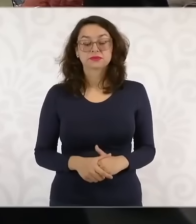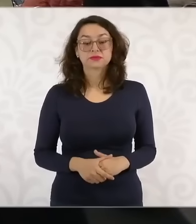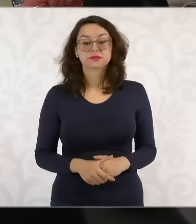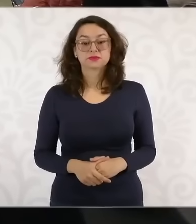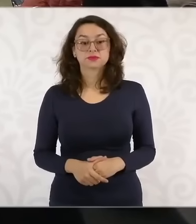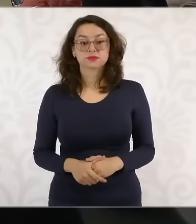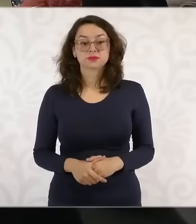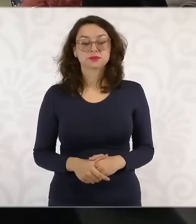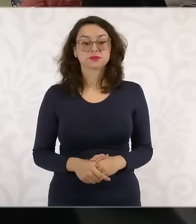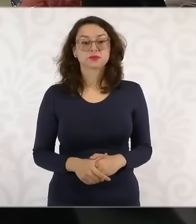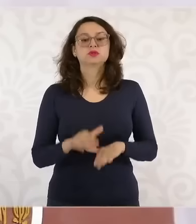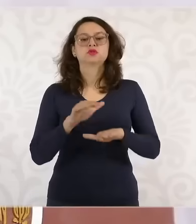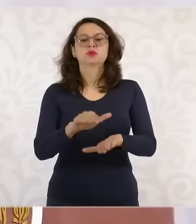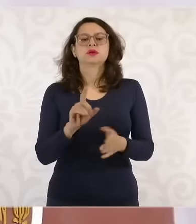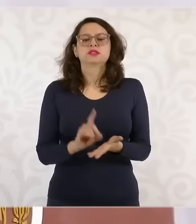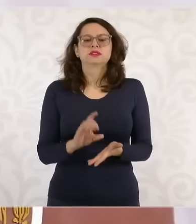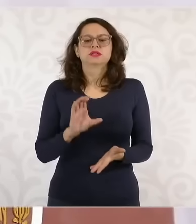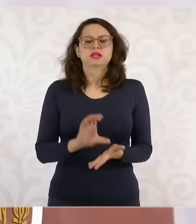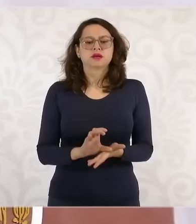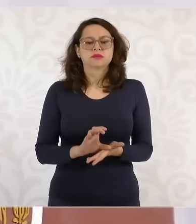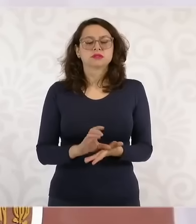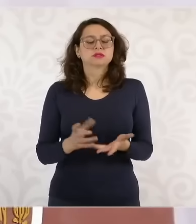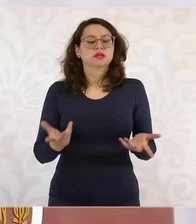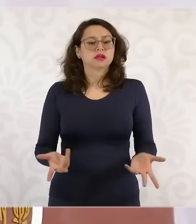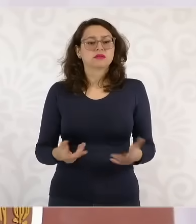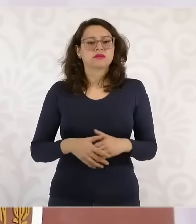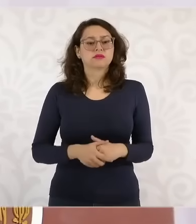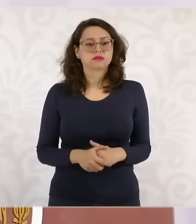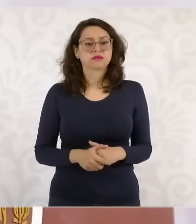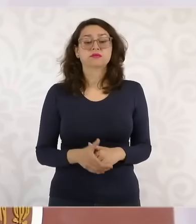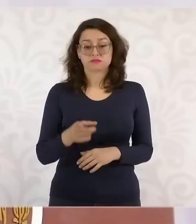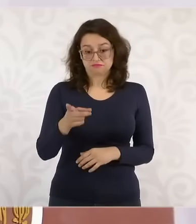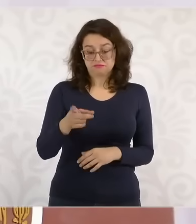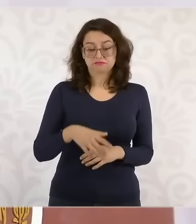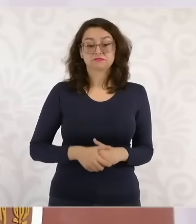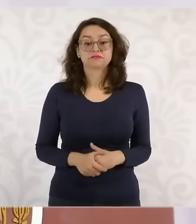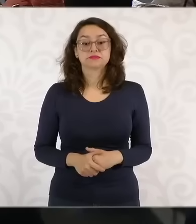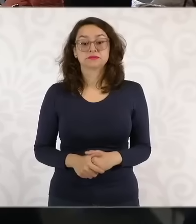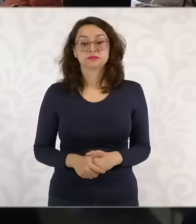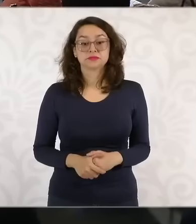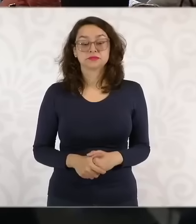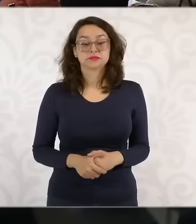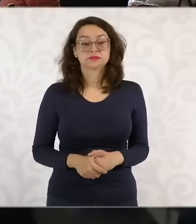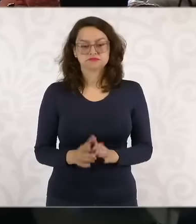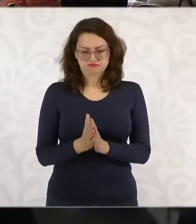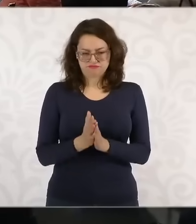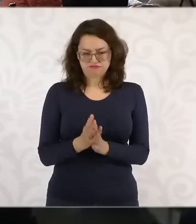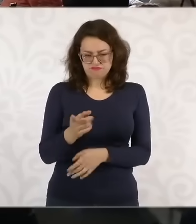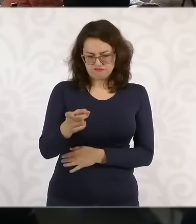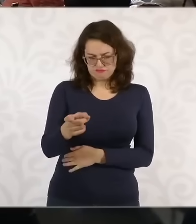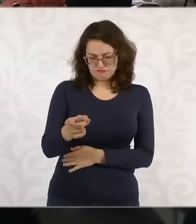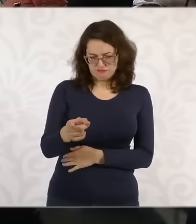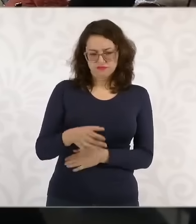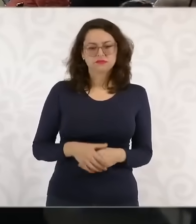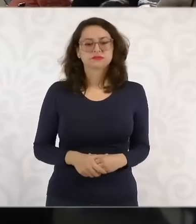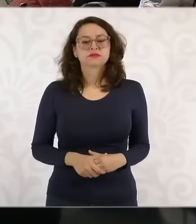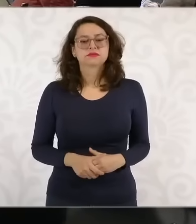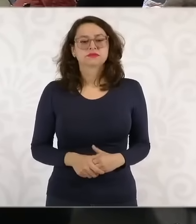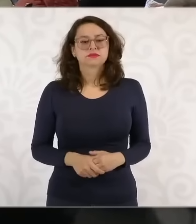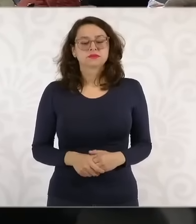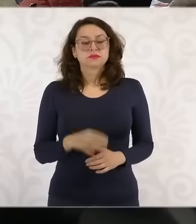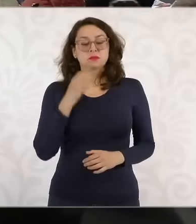de discapacidad y de por favor, por favor.